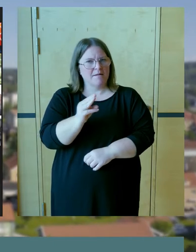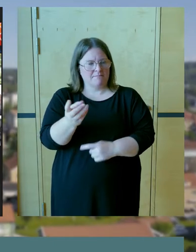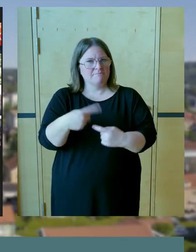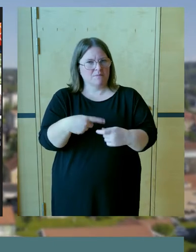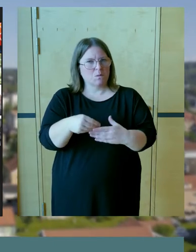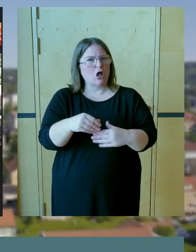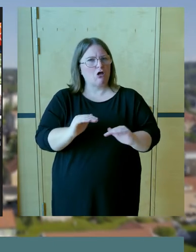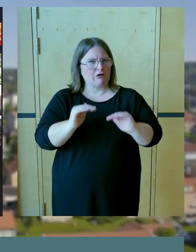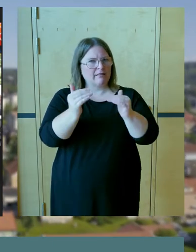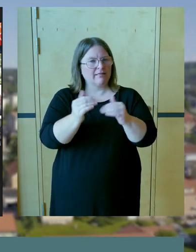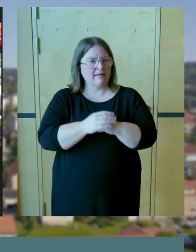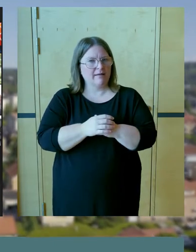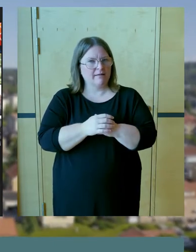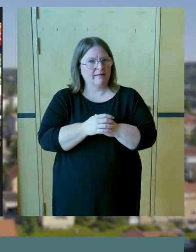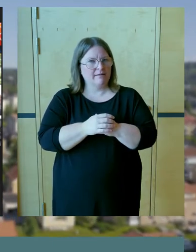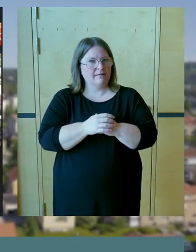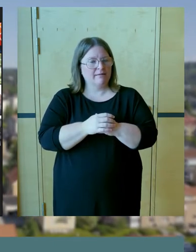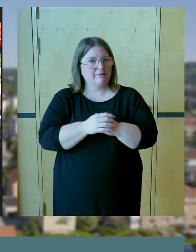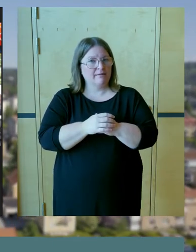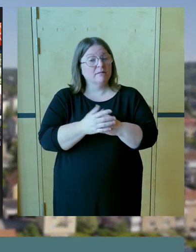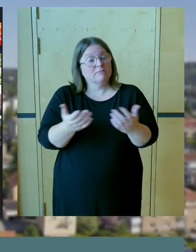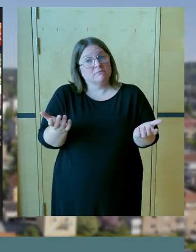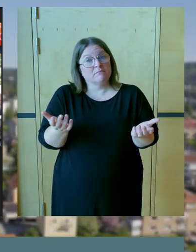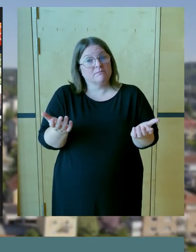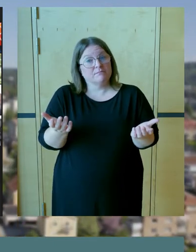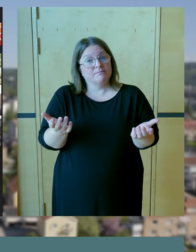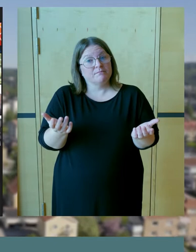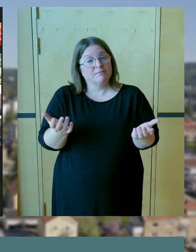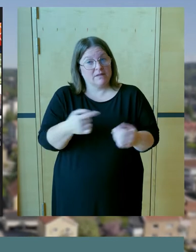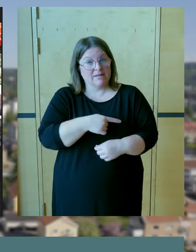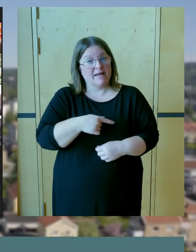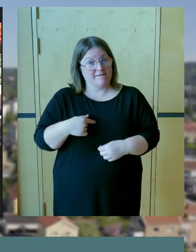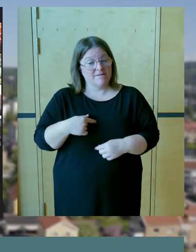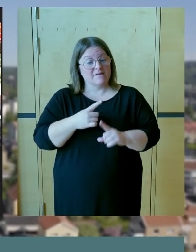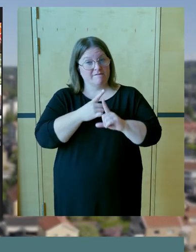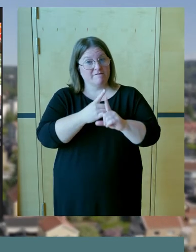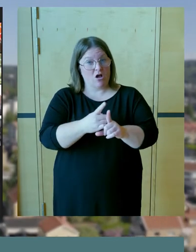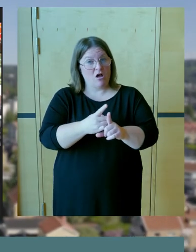Jag lägger Nu börjar den kommer också lägga ordna framöver och på så sätt Har du också Finans